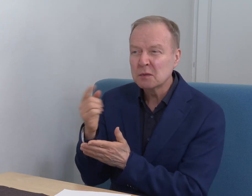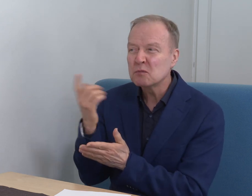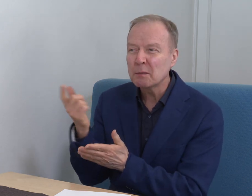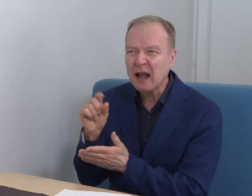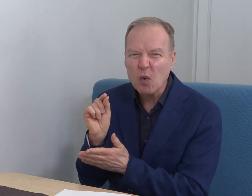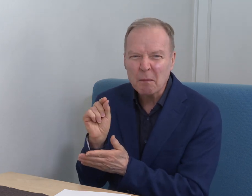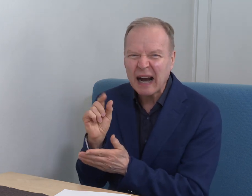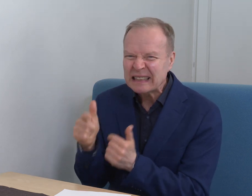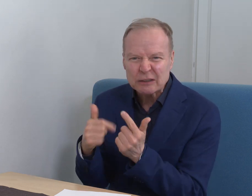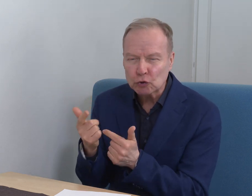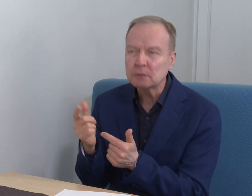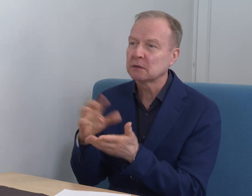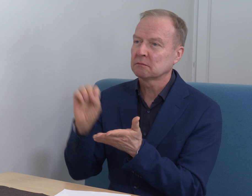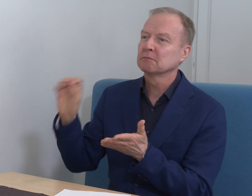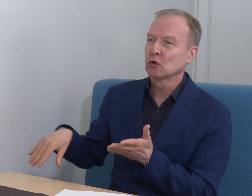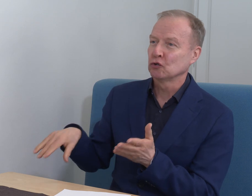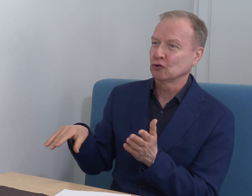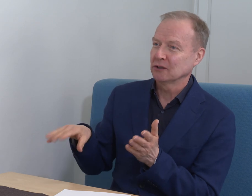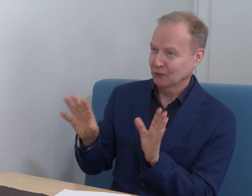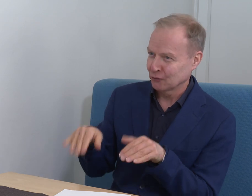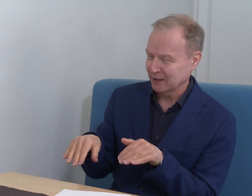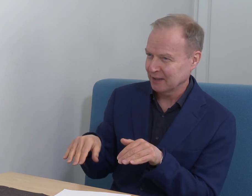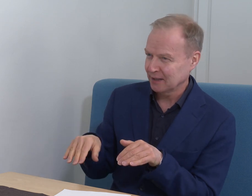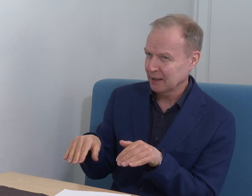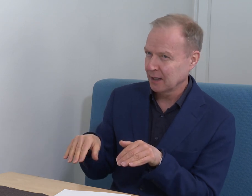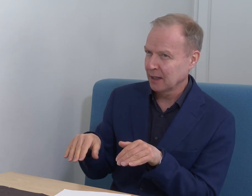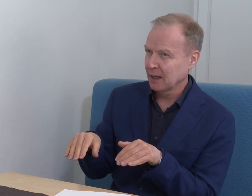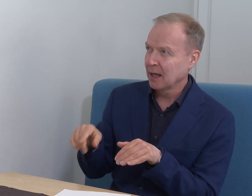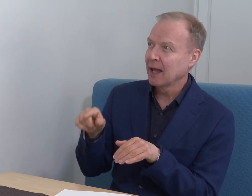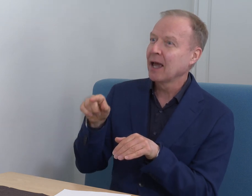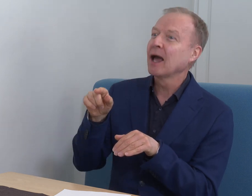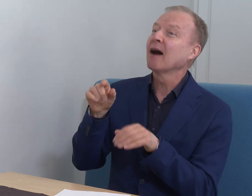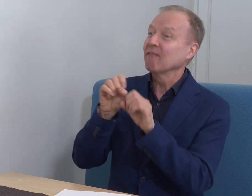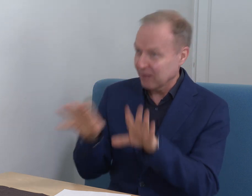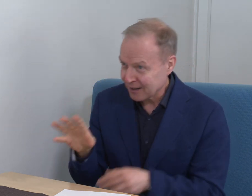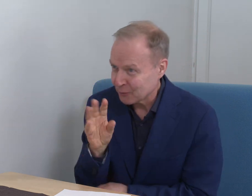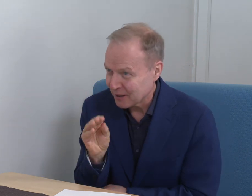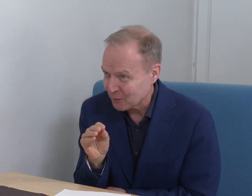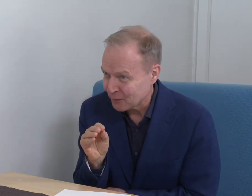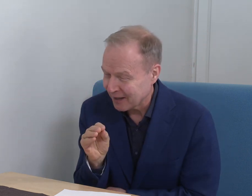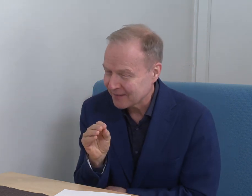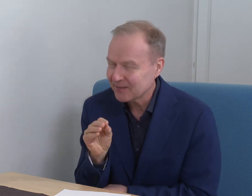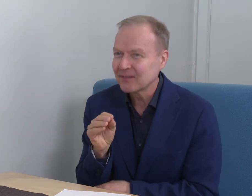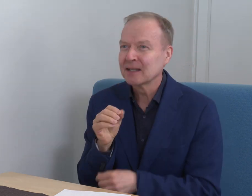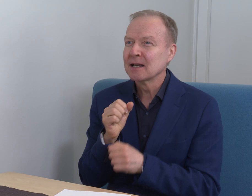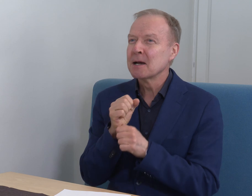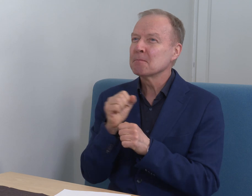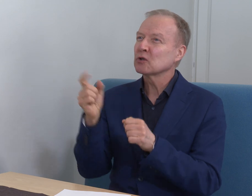ja tämä linjaus kumottiin. Tässä siis vaikutettiin.